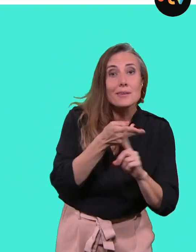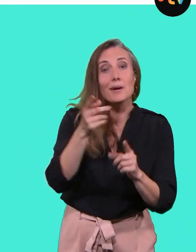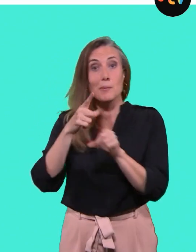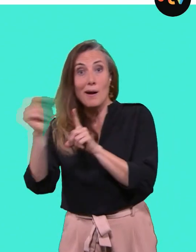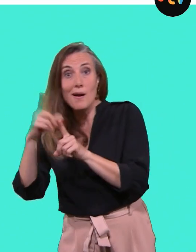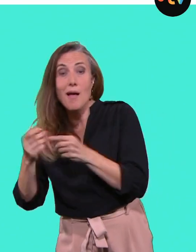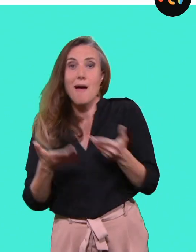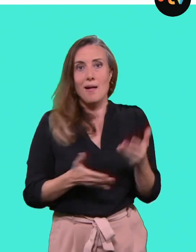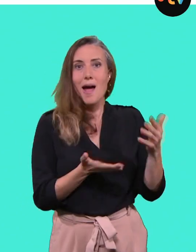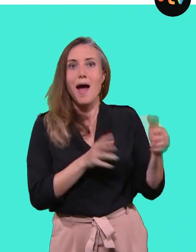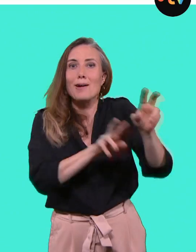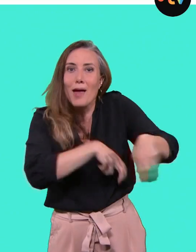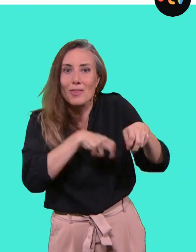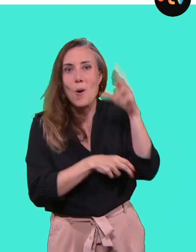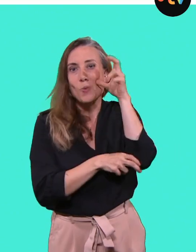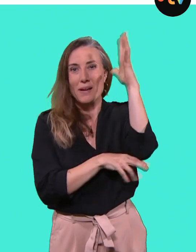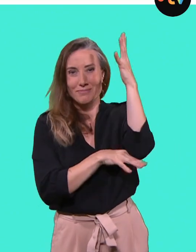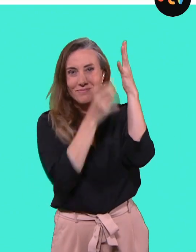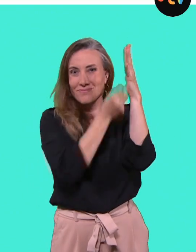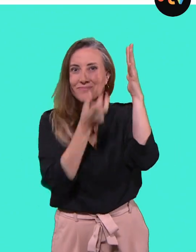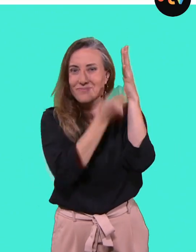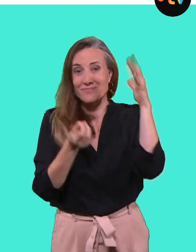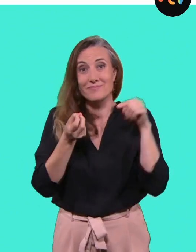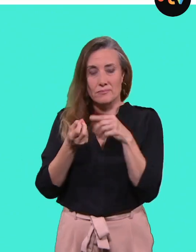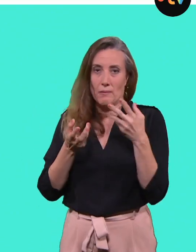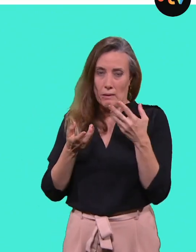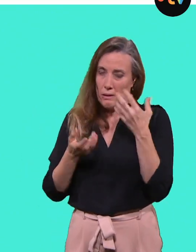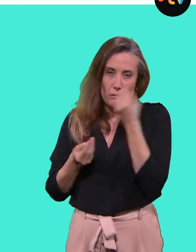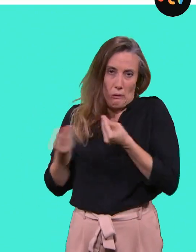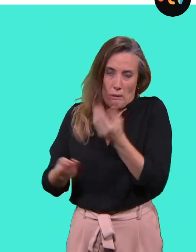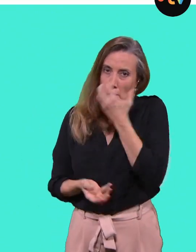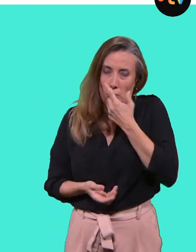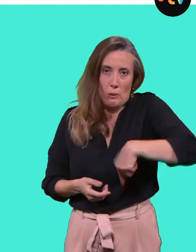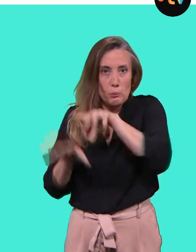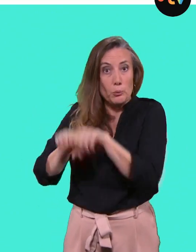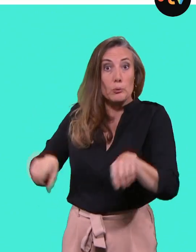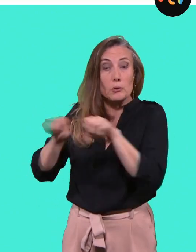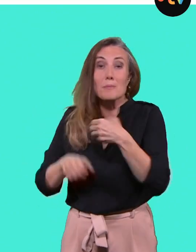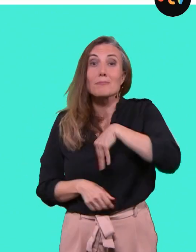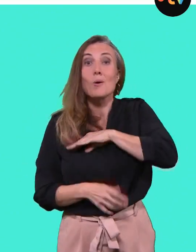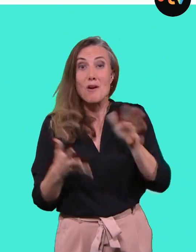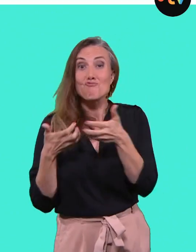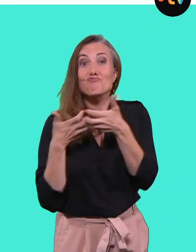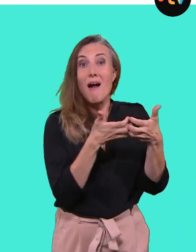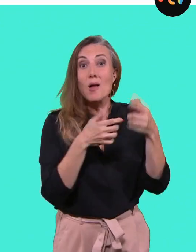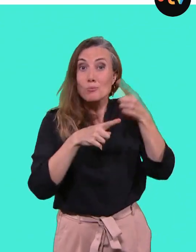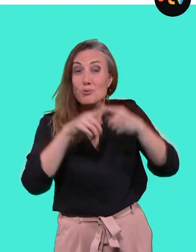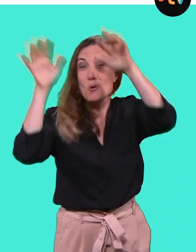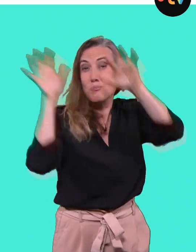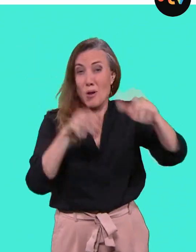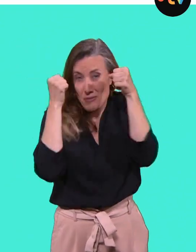Après la vigne, le blé, la récolte des noix s'annonce catastrophique pour les producteurs.